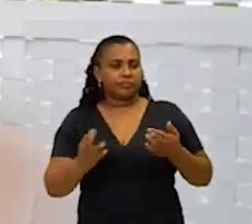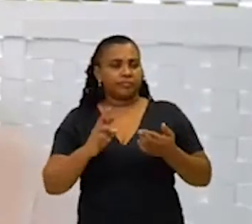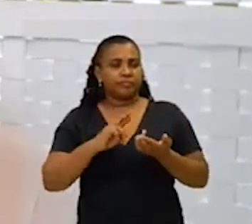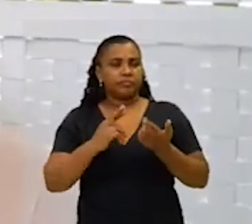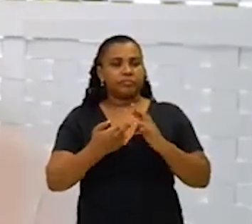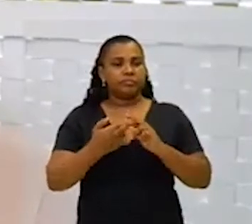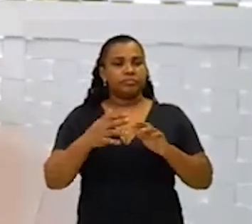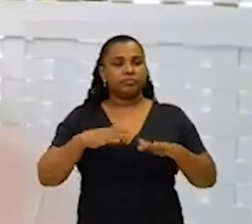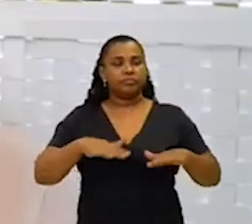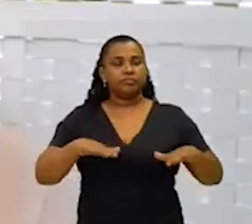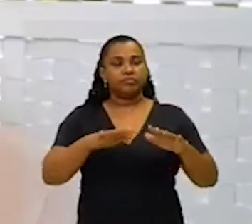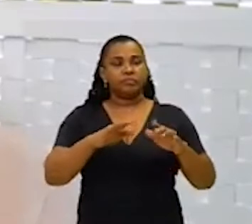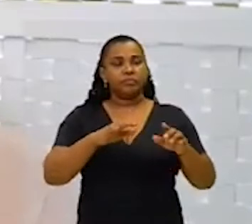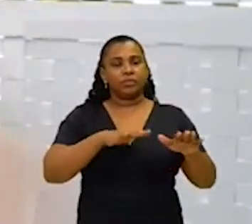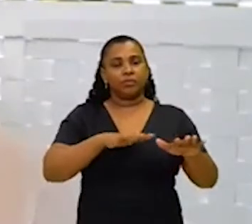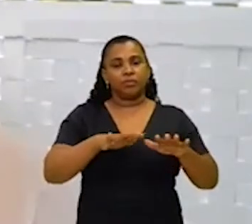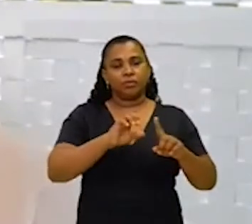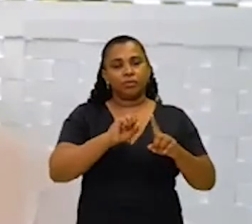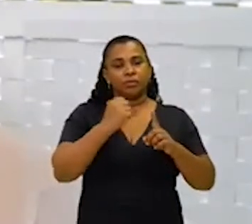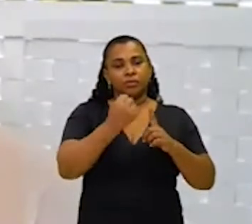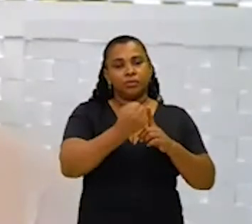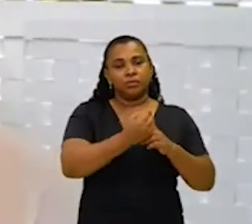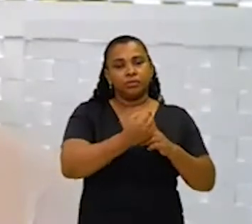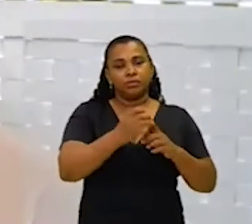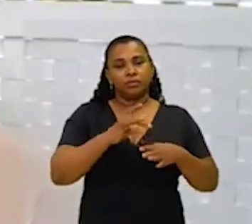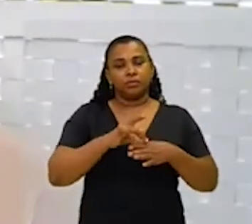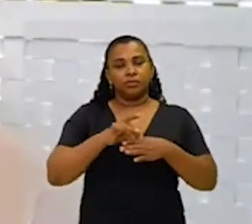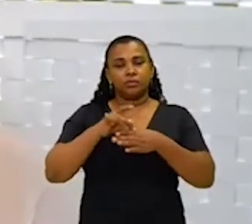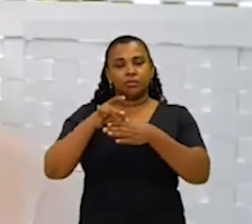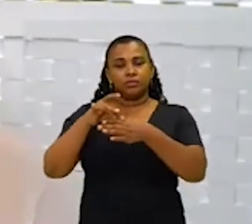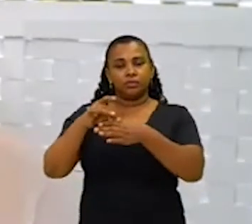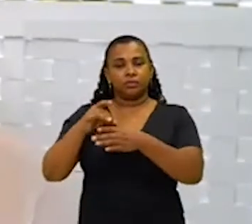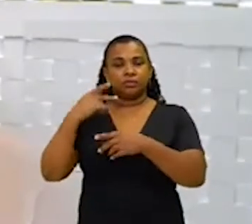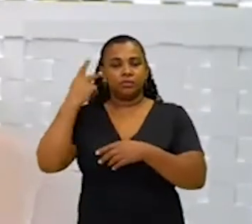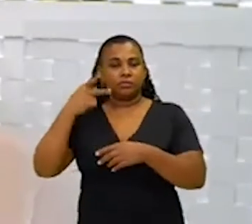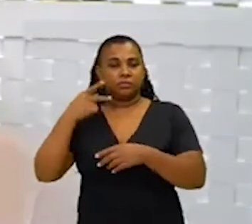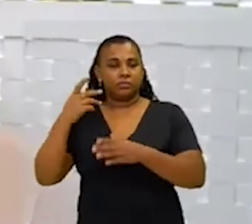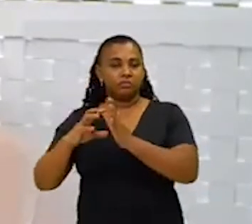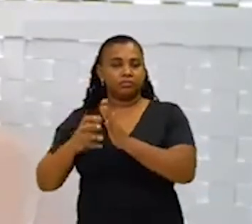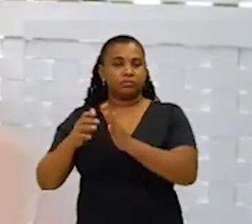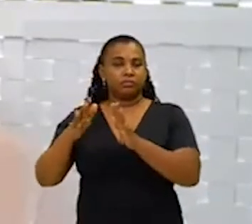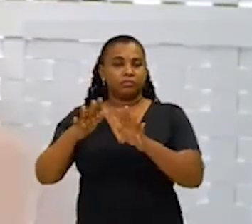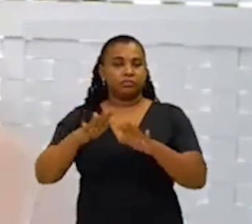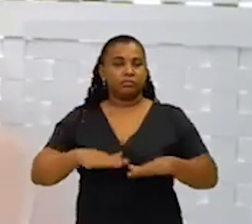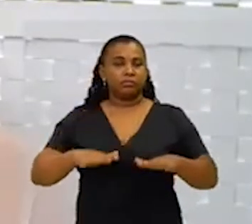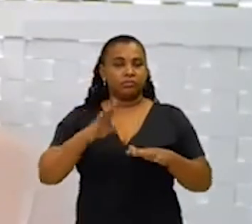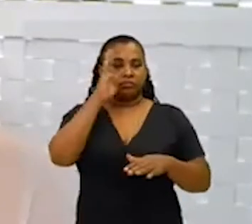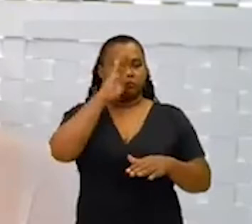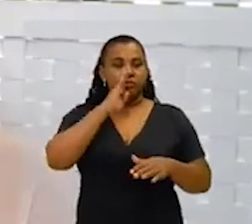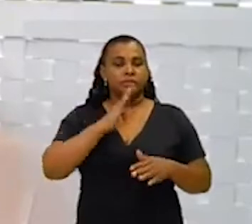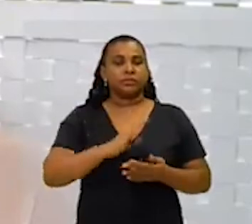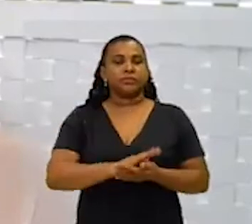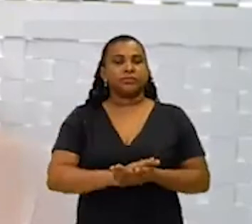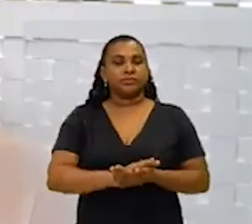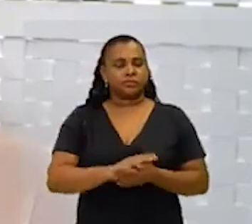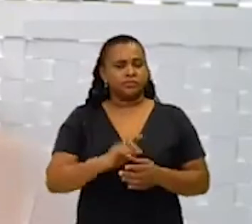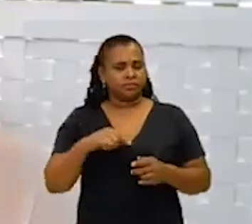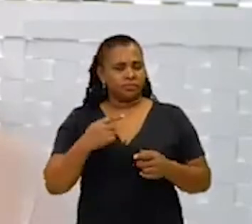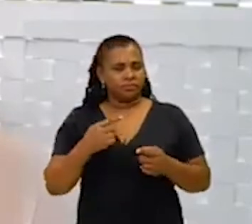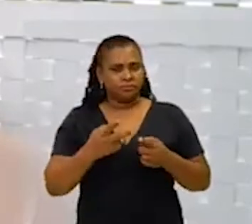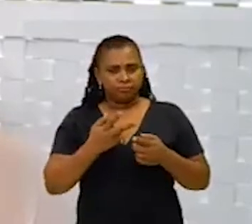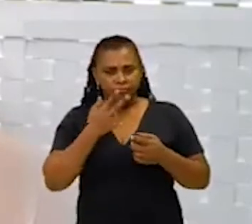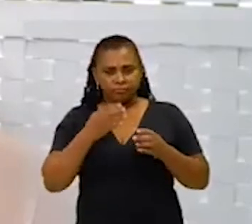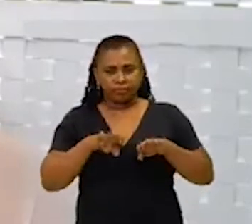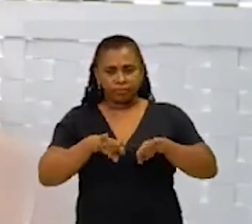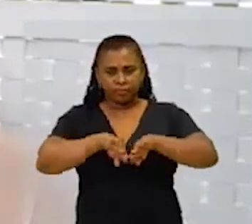sociais e as lideranças políticas o espelho então leve inclusive uma lacuna na produção de estudo